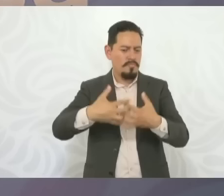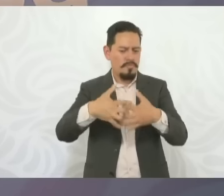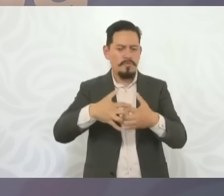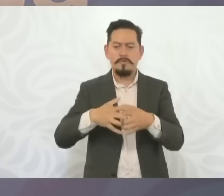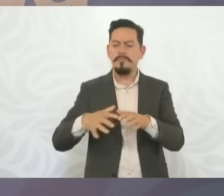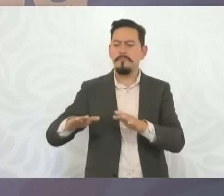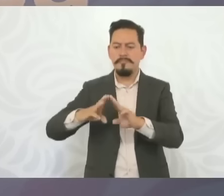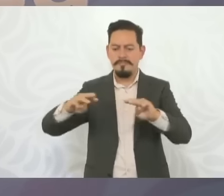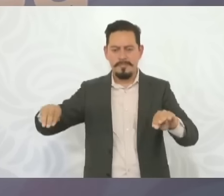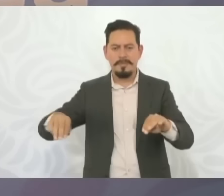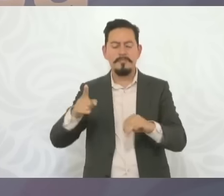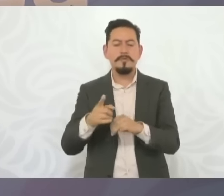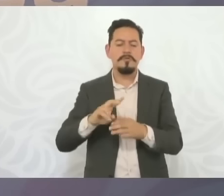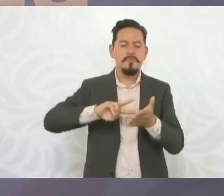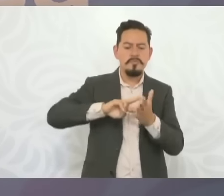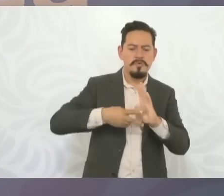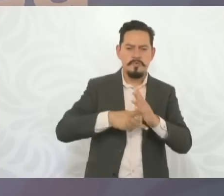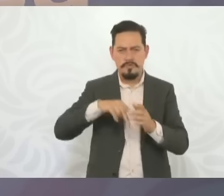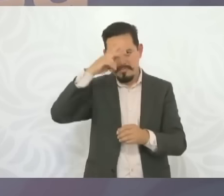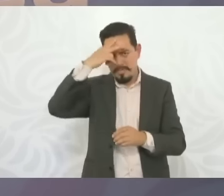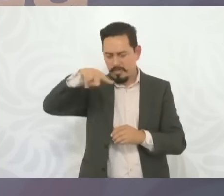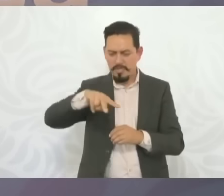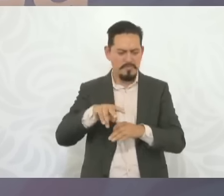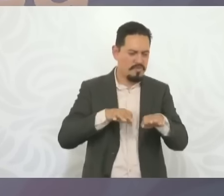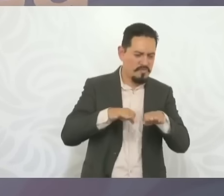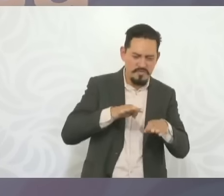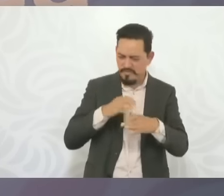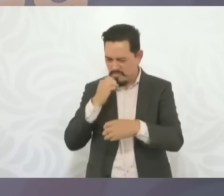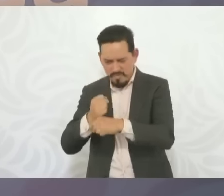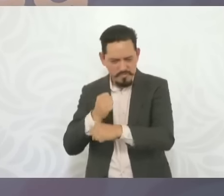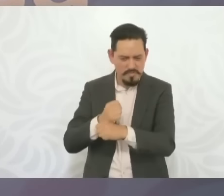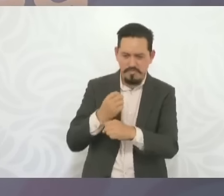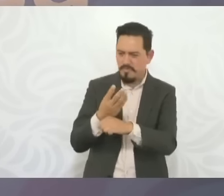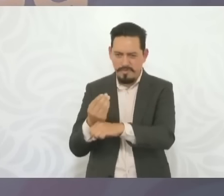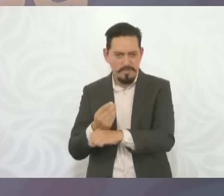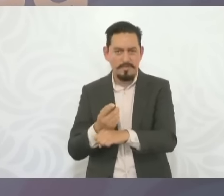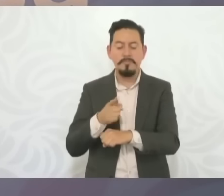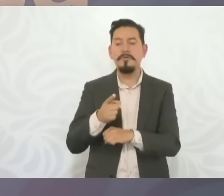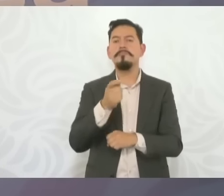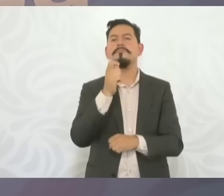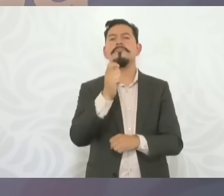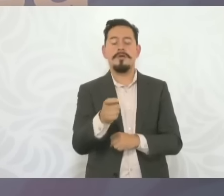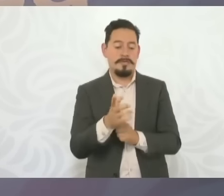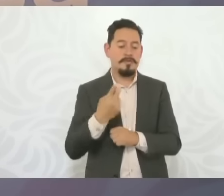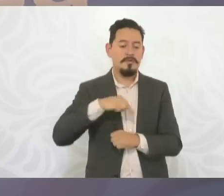con ingeniería y trabajo mexicano. Es también una muestra de la modernización y fortalecimiento de